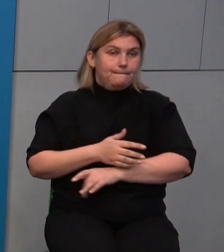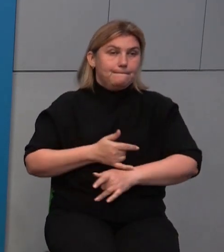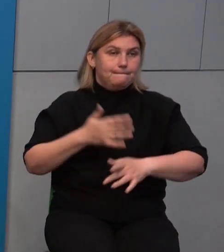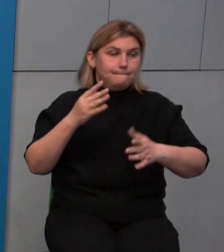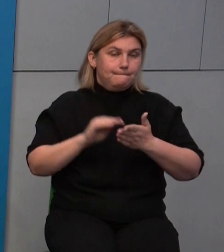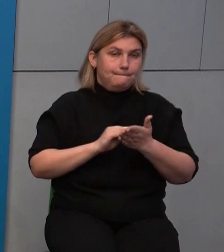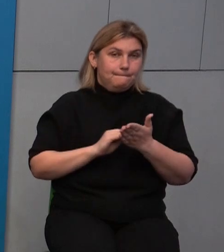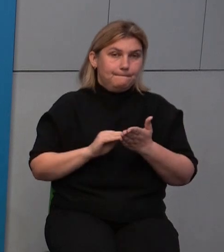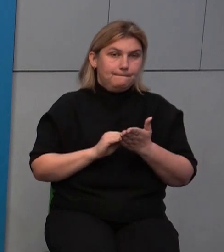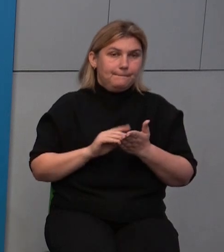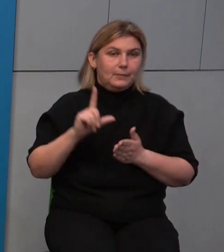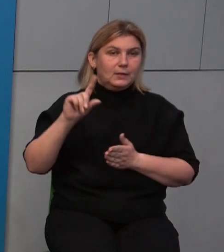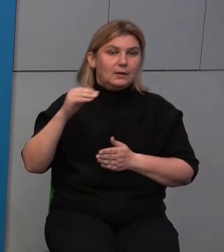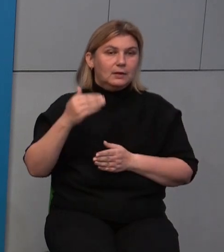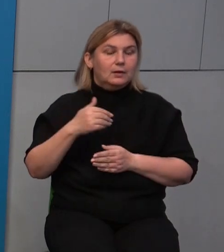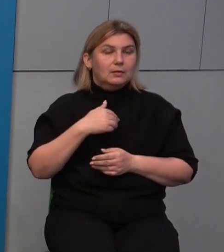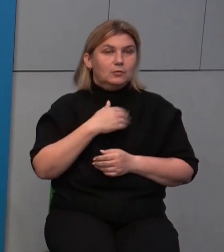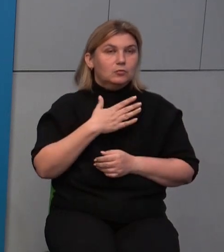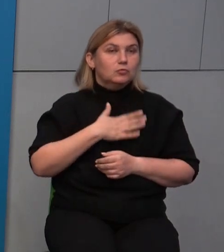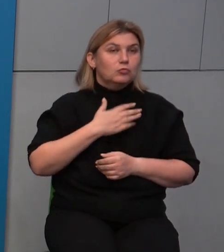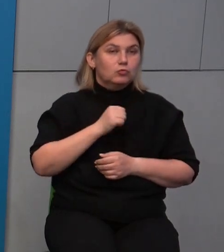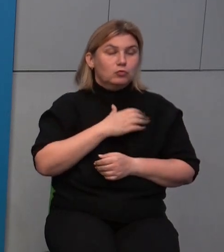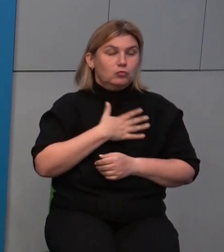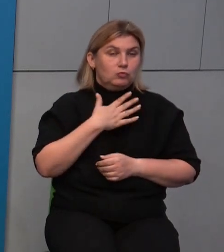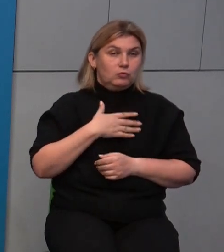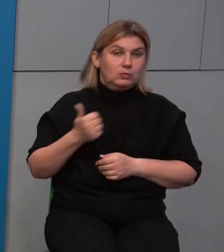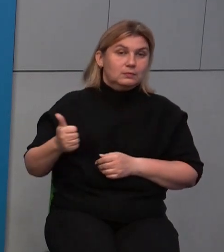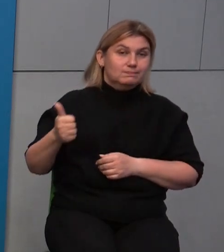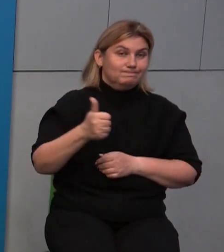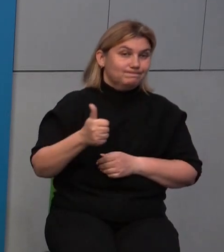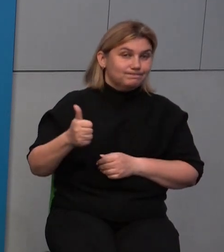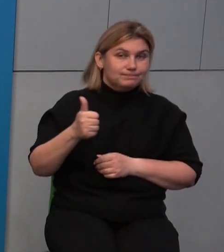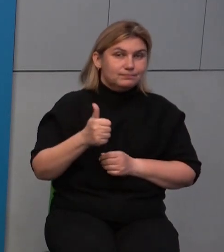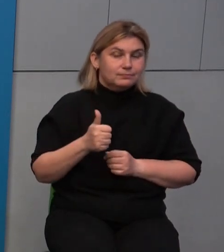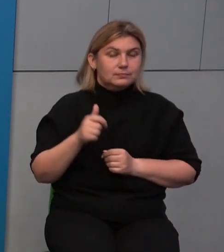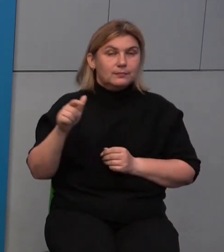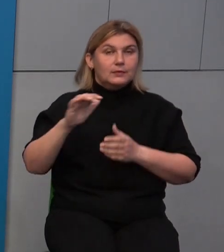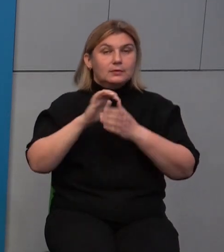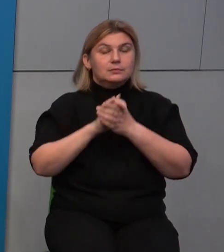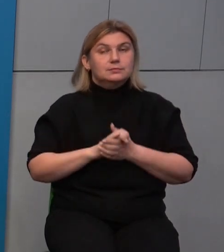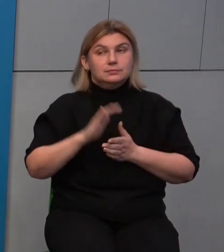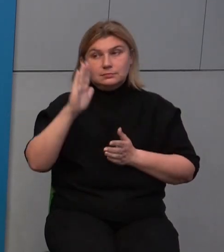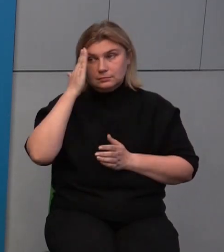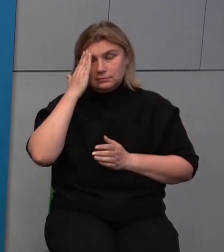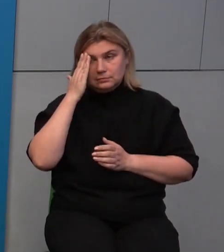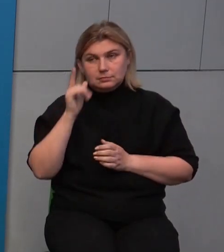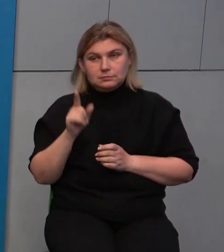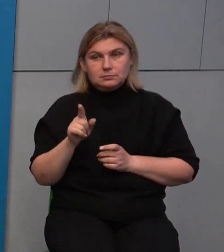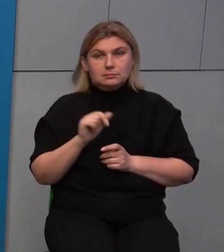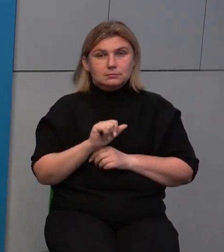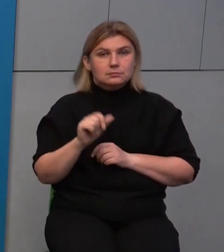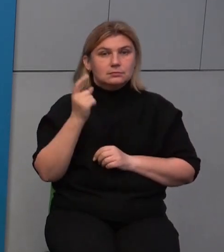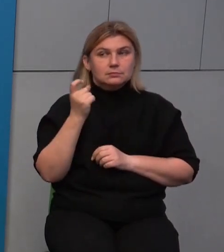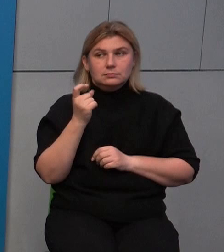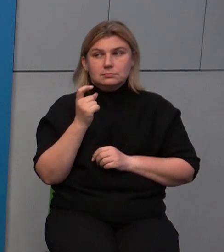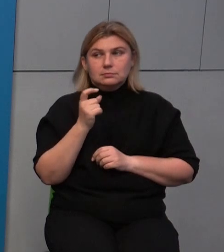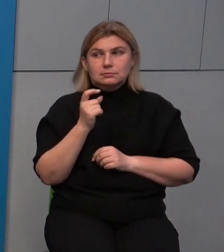I wtedy Lem też się czuł osamotniony. Więc te przyjaźnie, znamy je oczywiście też w pewnym momencie bardzo dobrze o tyle,